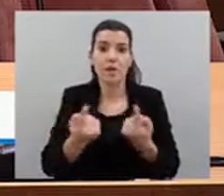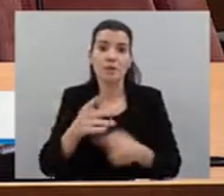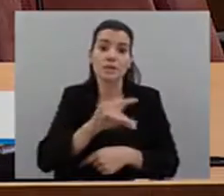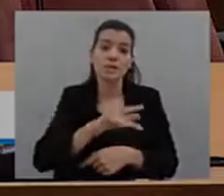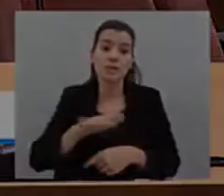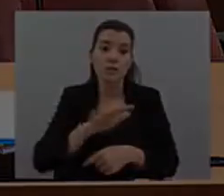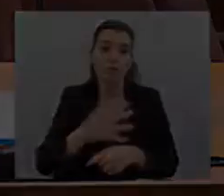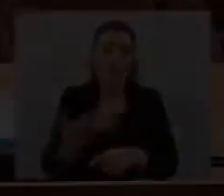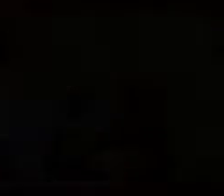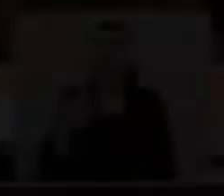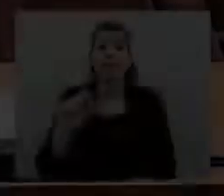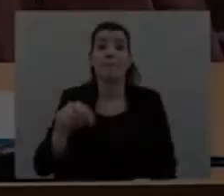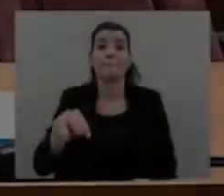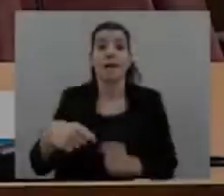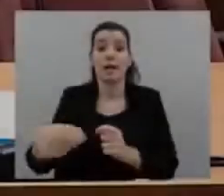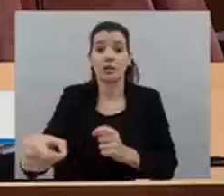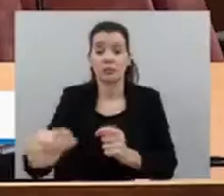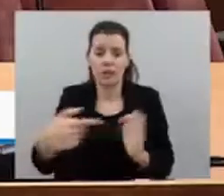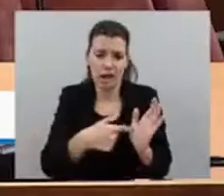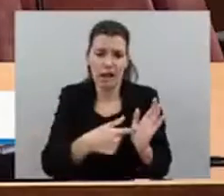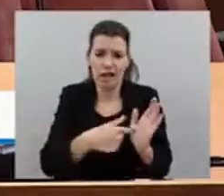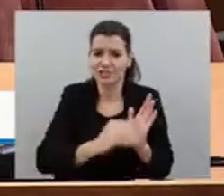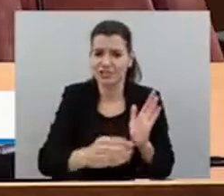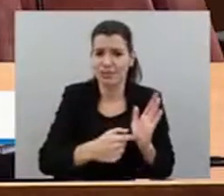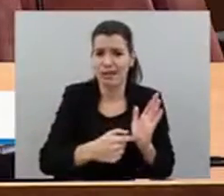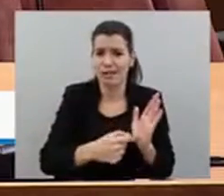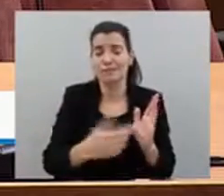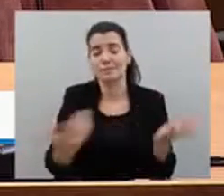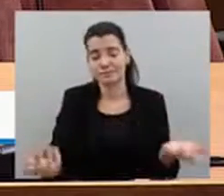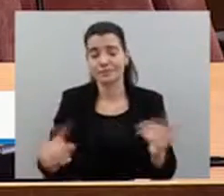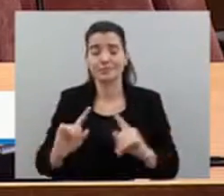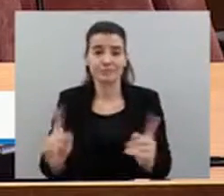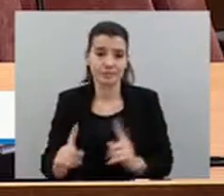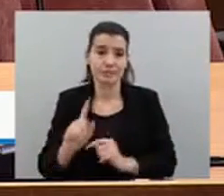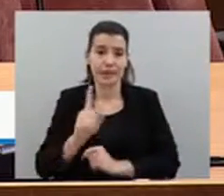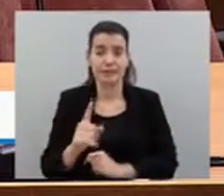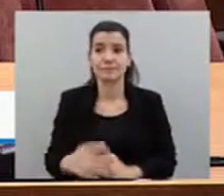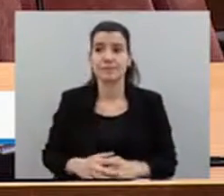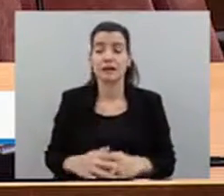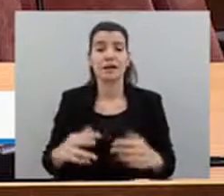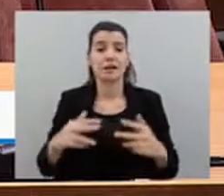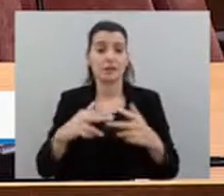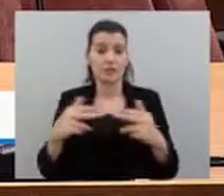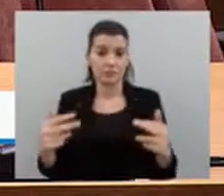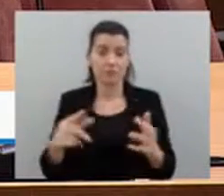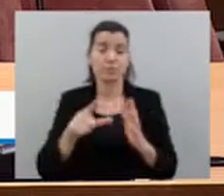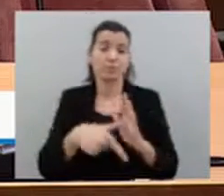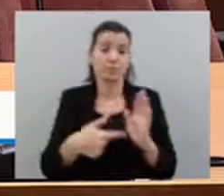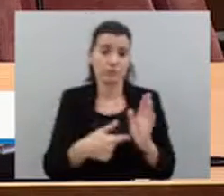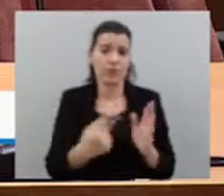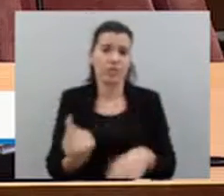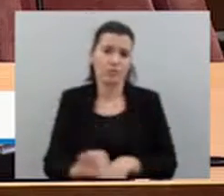Ecológica Nacional. Em suma, a Câmara Municipal, como o projeto ainda vai